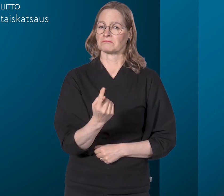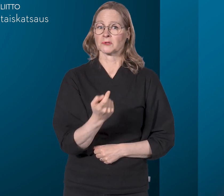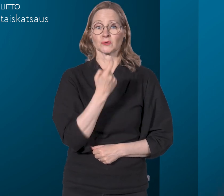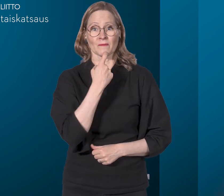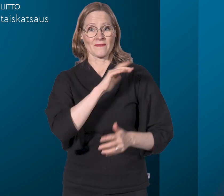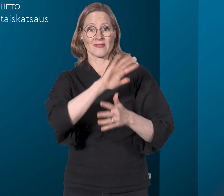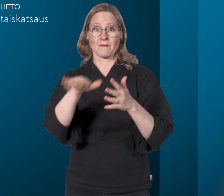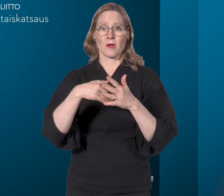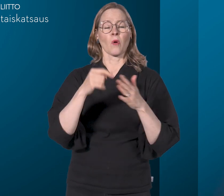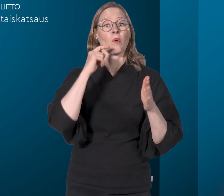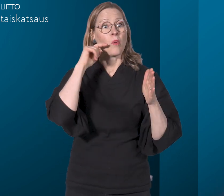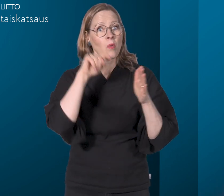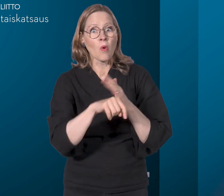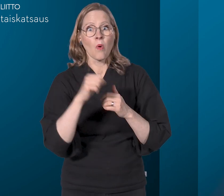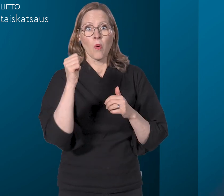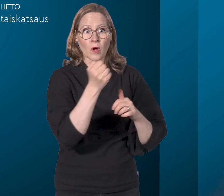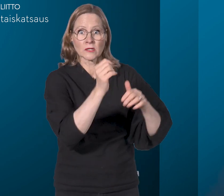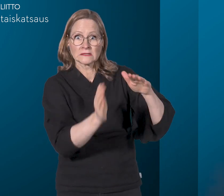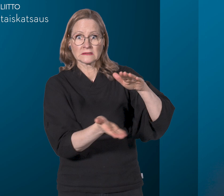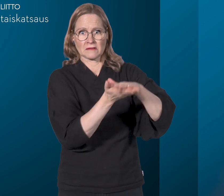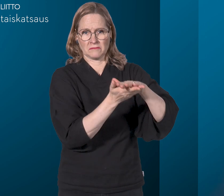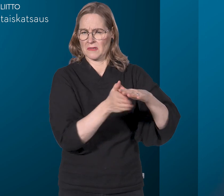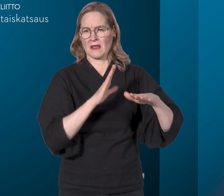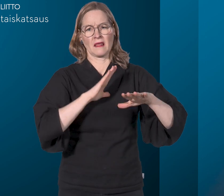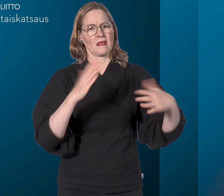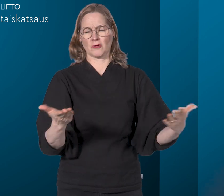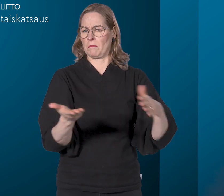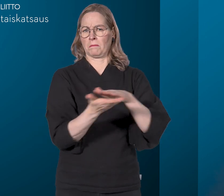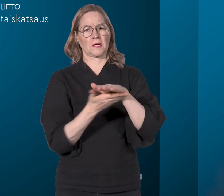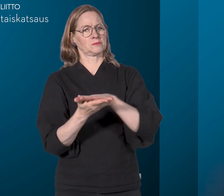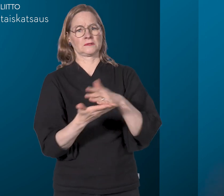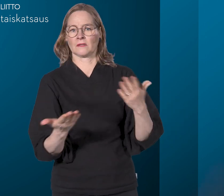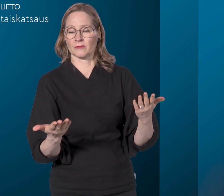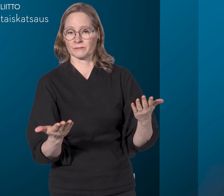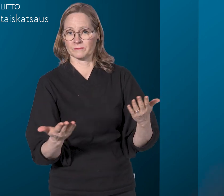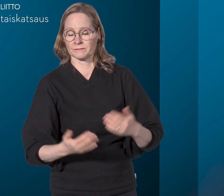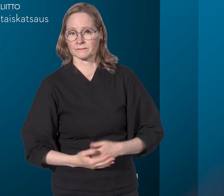jonka mukaan suomalaisen viittomakielen uhanalaisuusstatukselle ei ole perusteita.